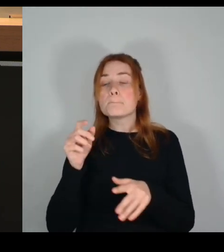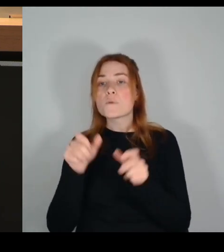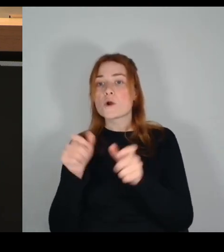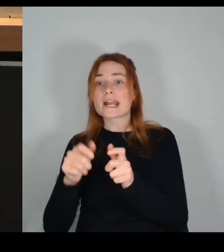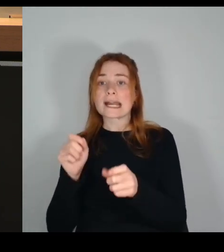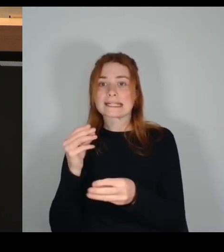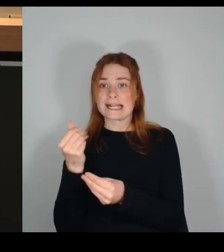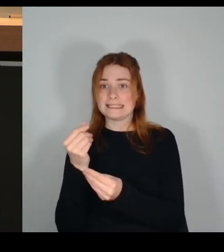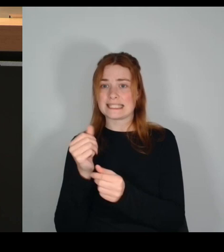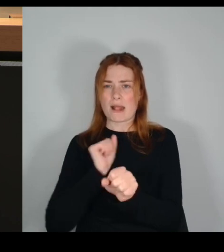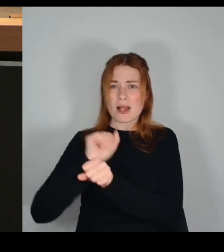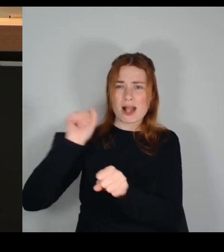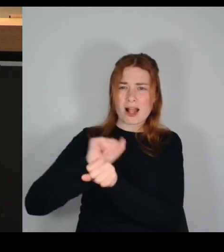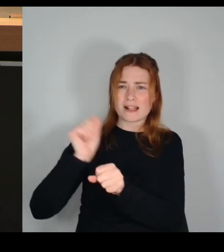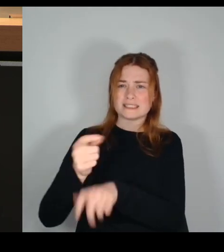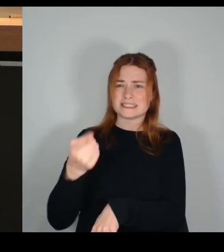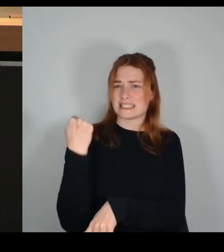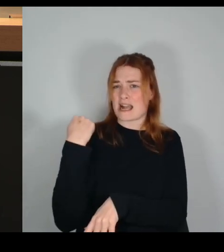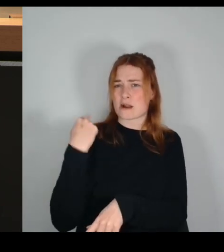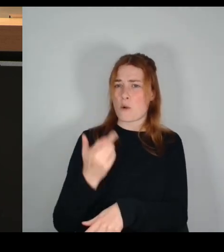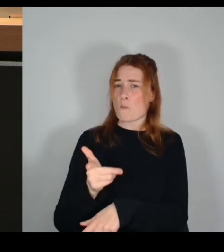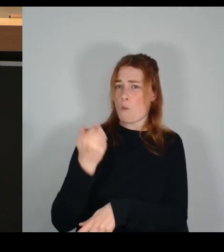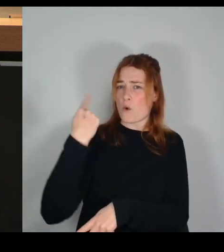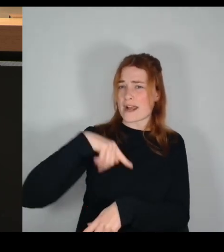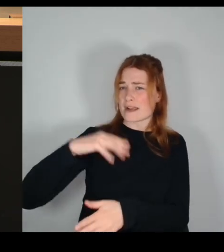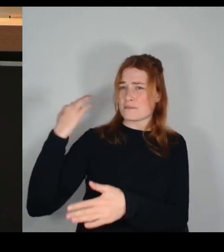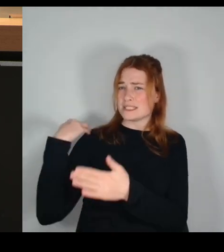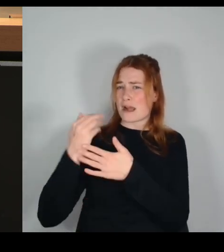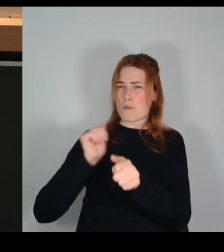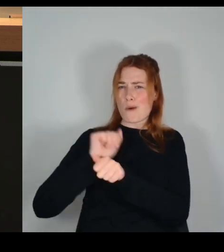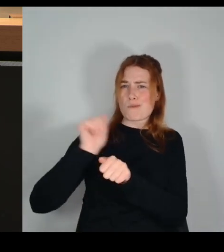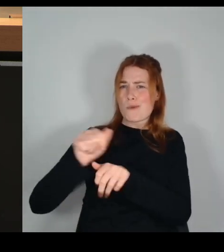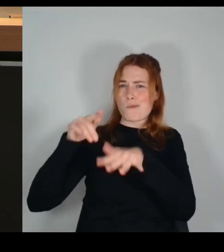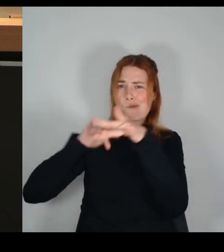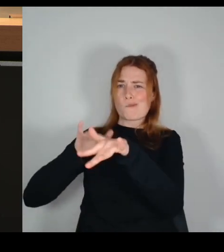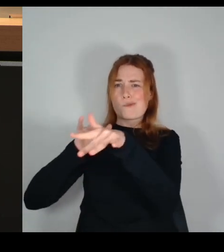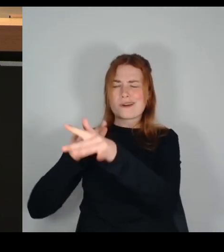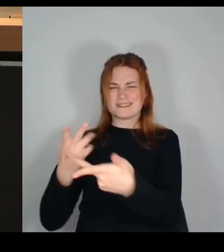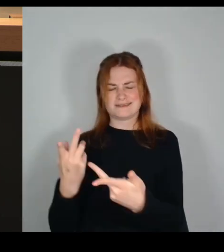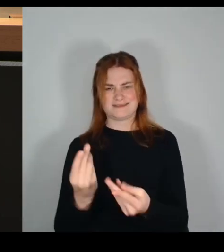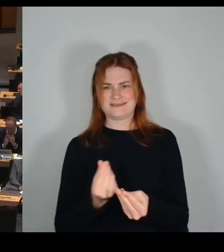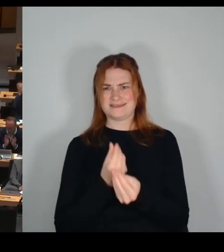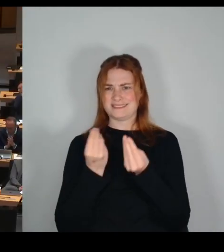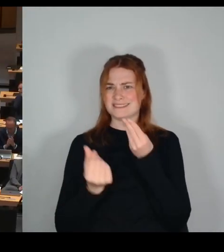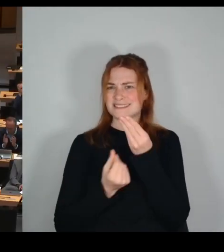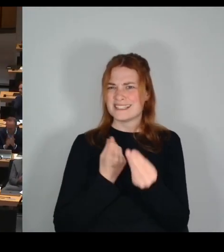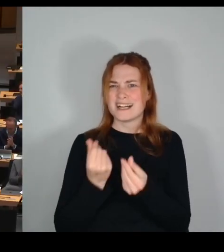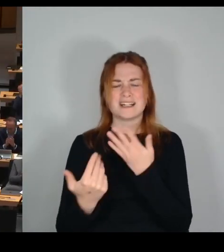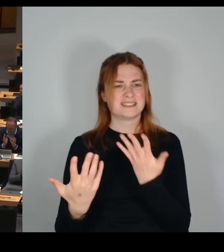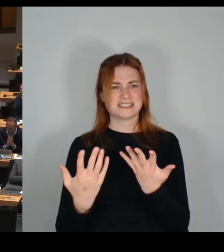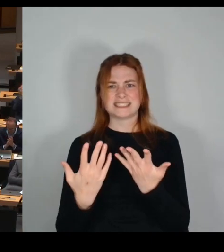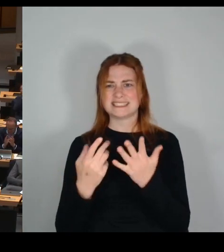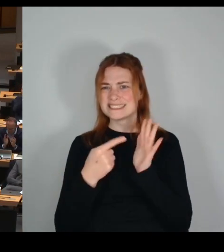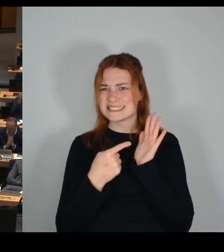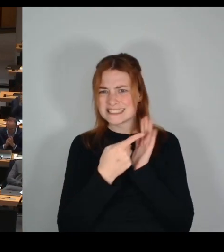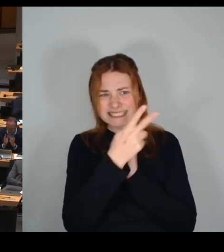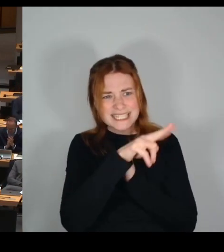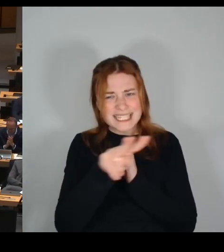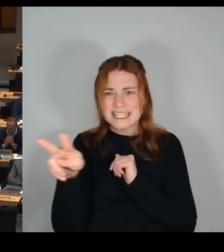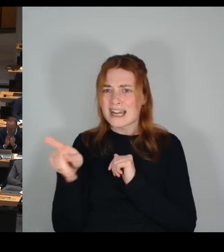Wasser, auf genau diese Mühlen. Dass Menschen sich schämen, glauben zu müssen, dass sie Leistungen in Anspruch nehmen, auf